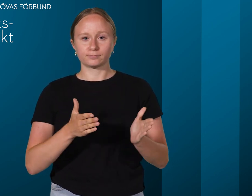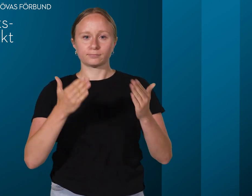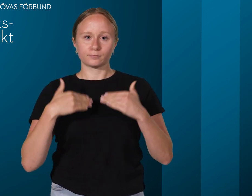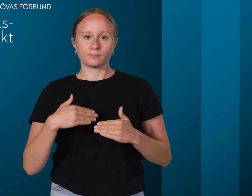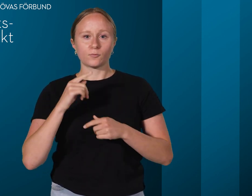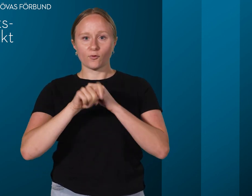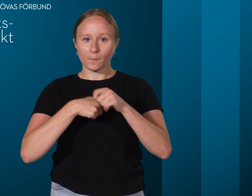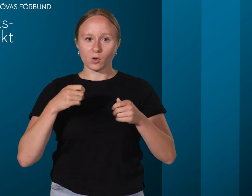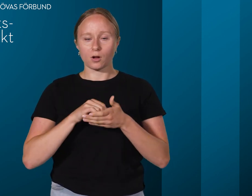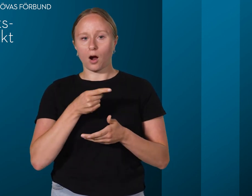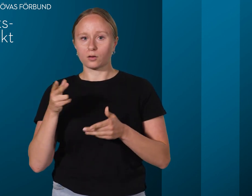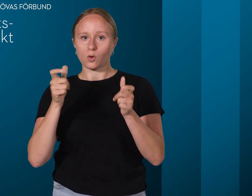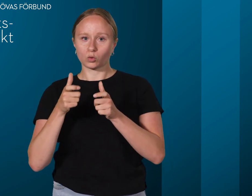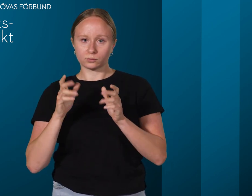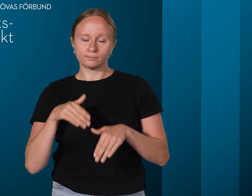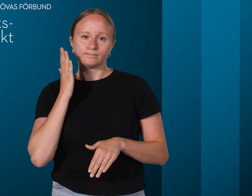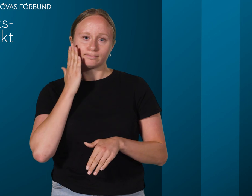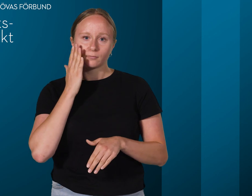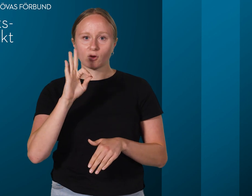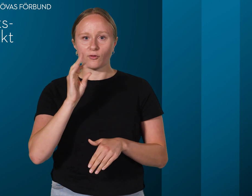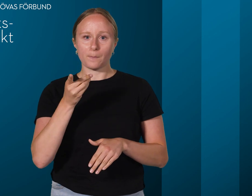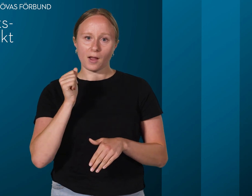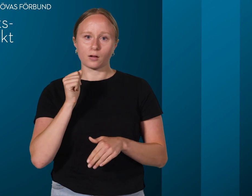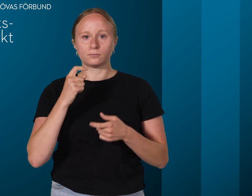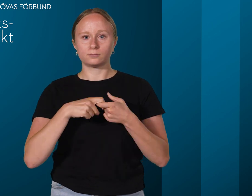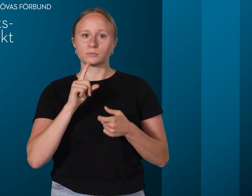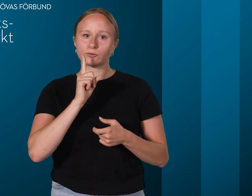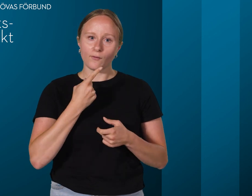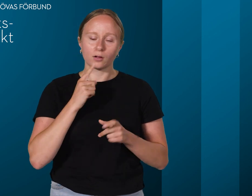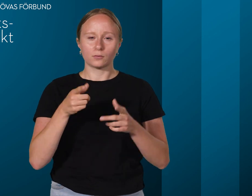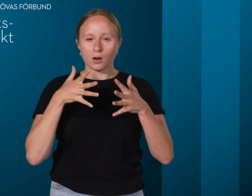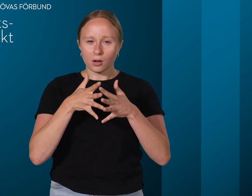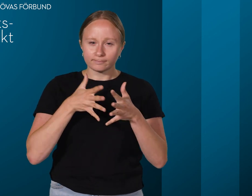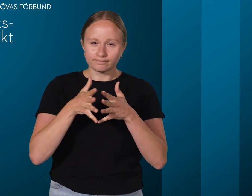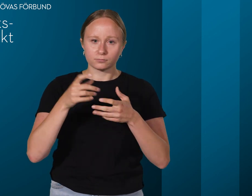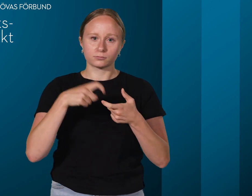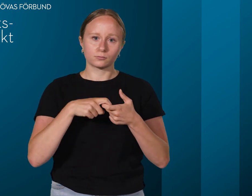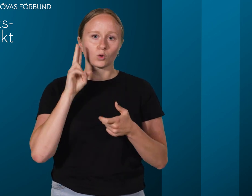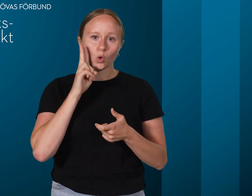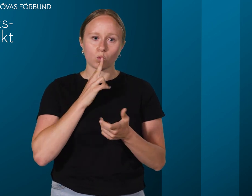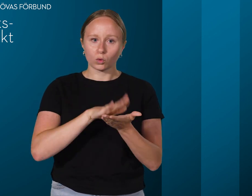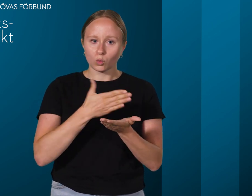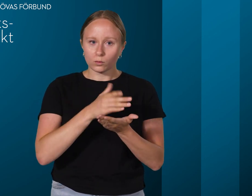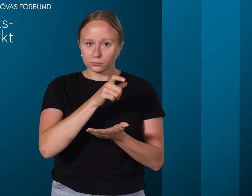Dessutom har förbundet och andra organisationer bett FPA - om svar och klargöranden om bland annat döva tolkar,-